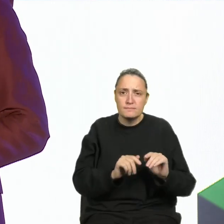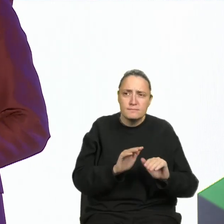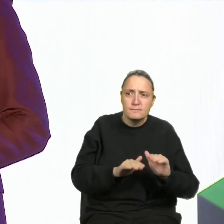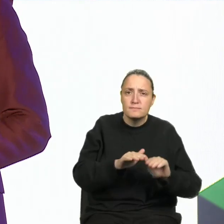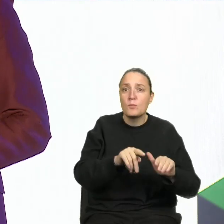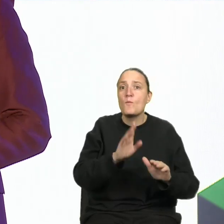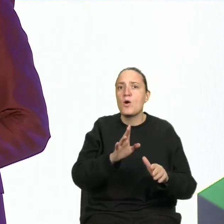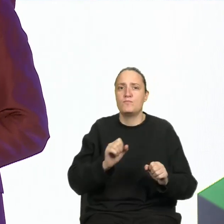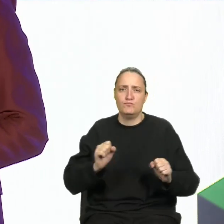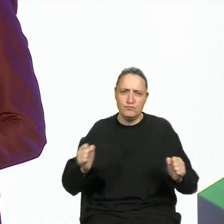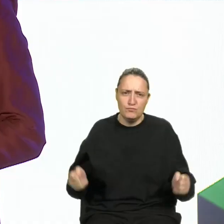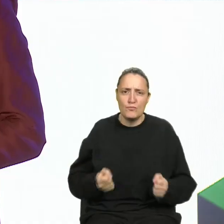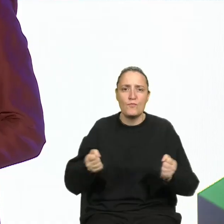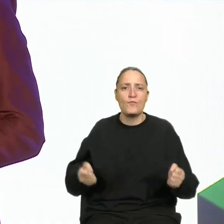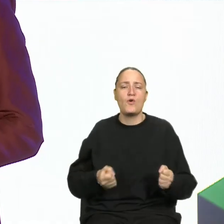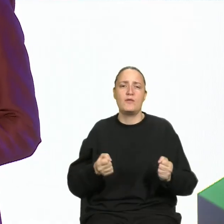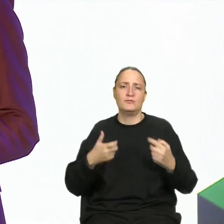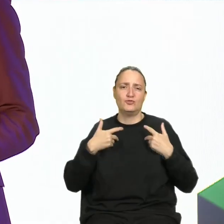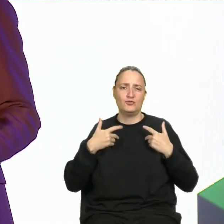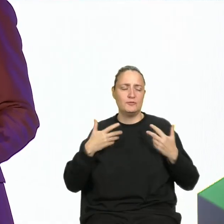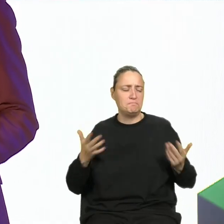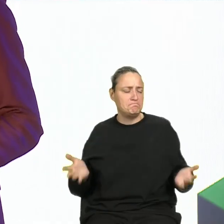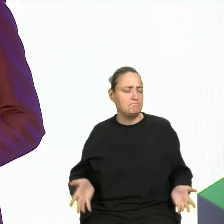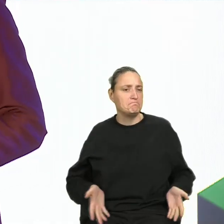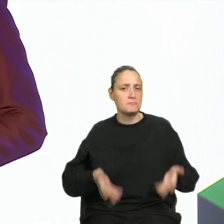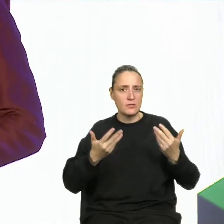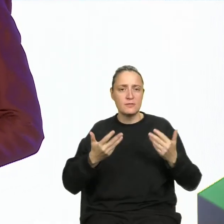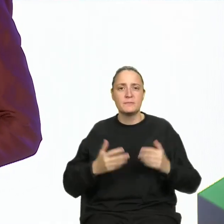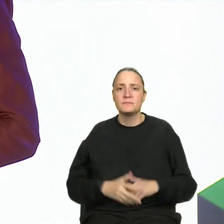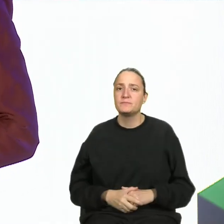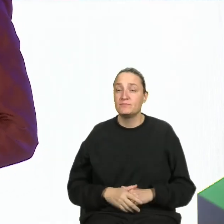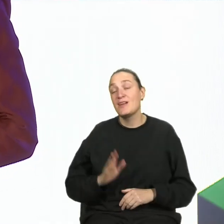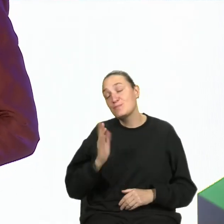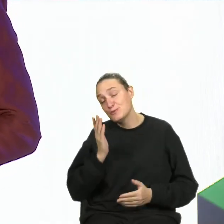Dziękuję Państwu bardzo za przygotowanie w super profesjonalny sposób tego wydarzenia. Bardzo uprzejmie, Panowie,